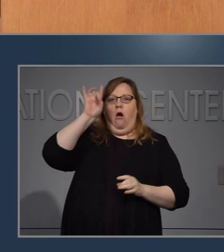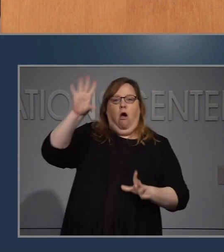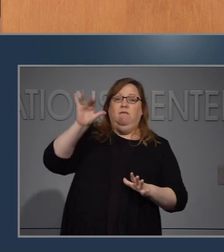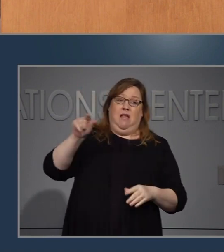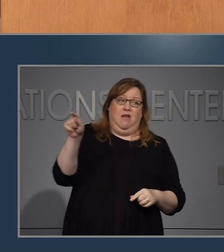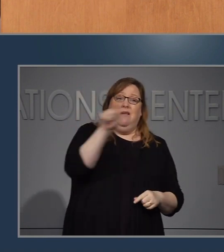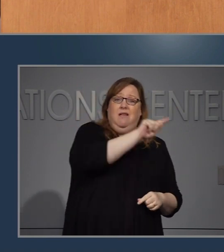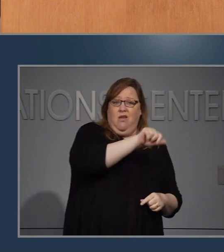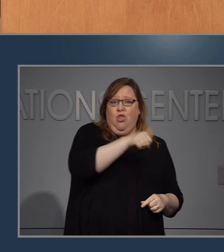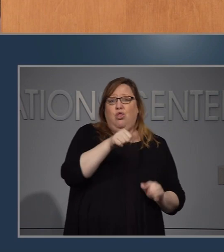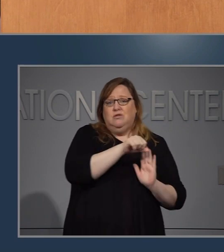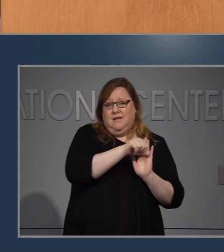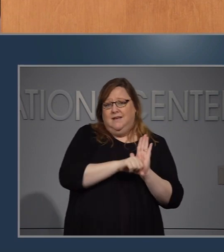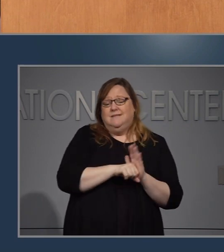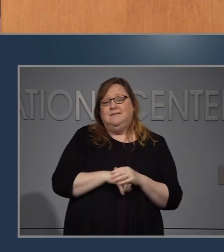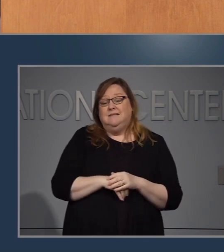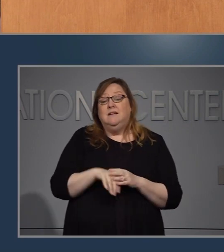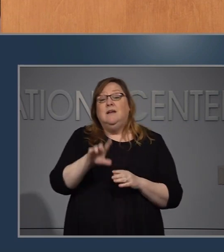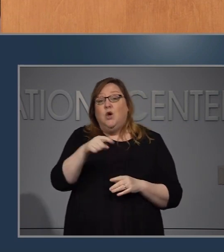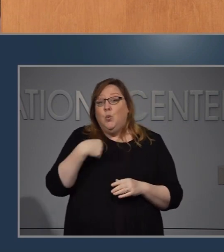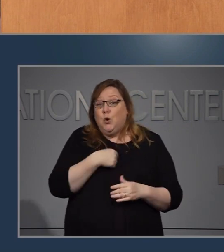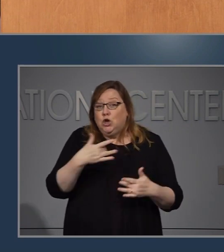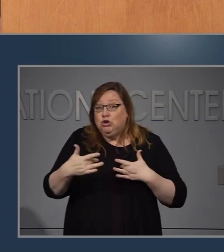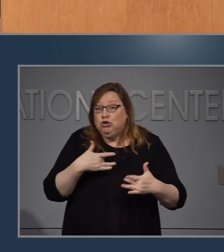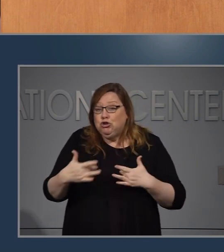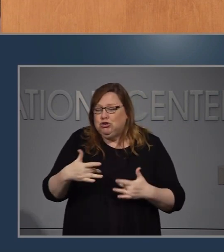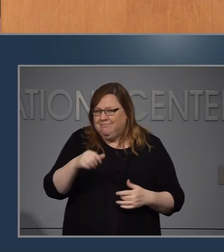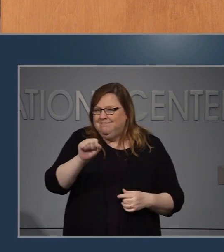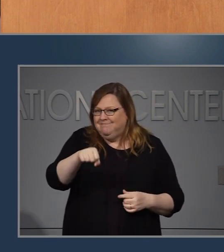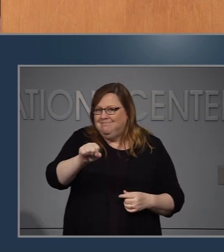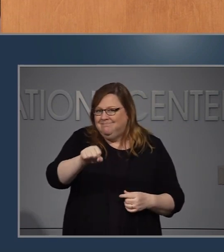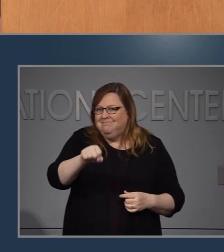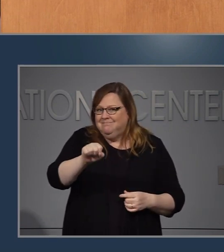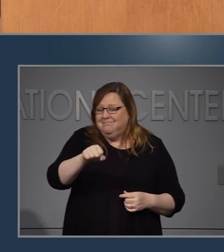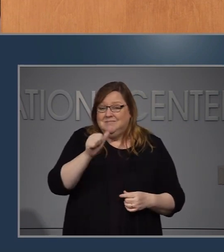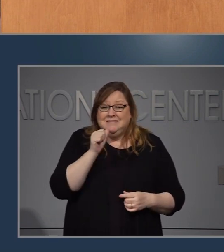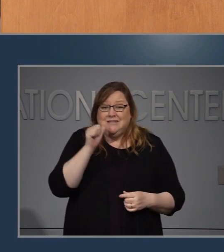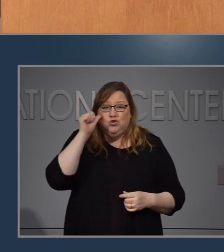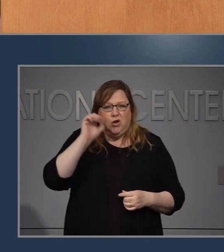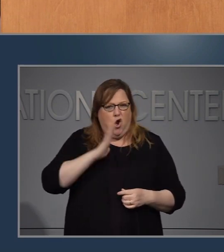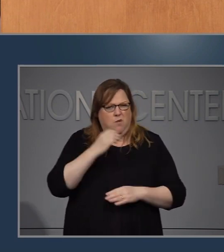informamos que tuvimos otro día récord de nuevos casos de covid cien nueve.